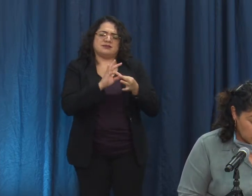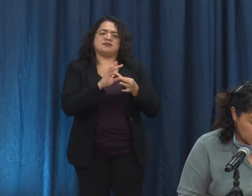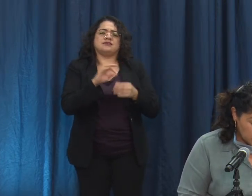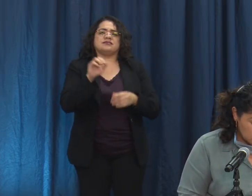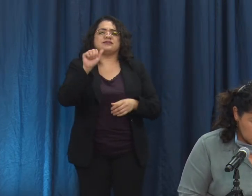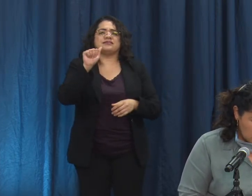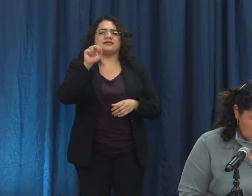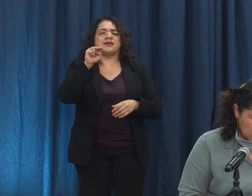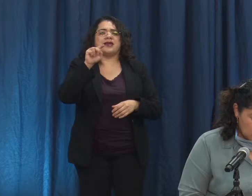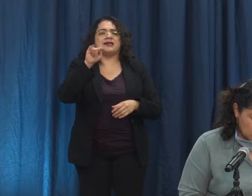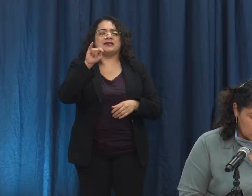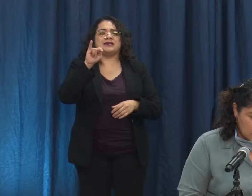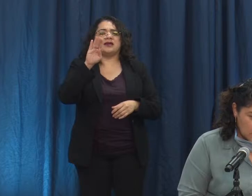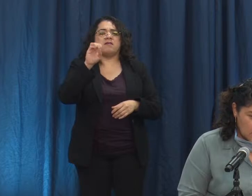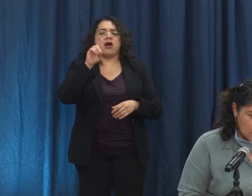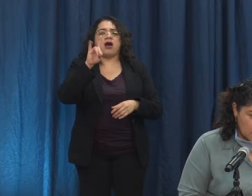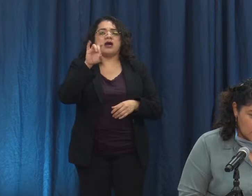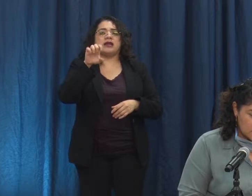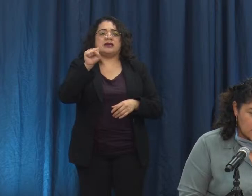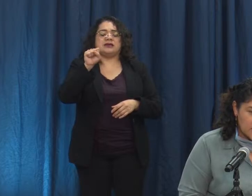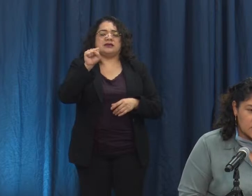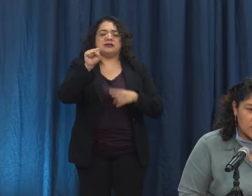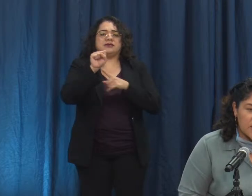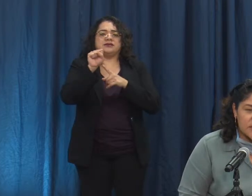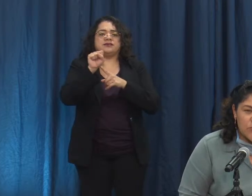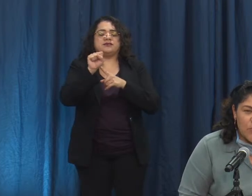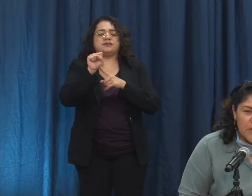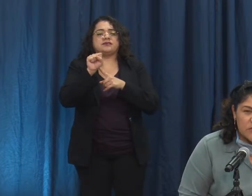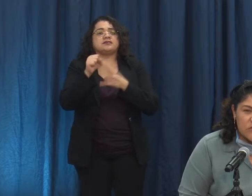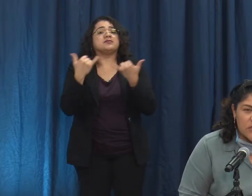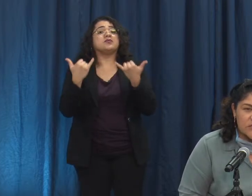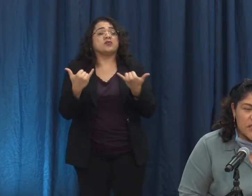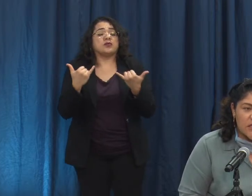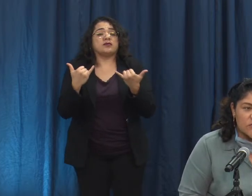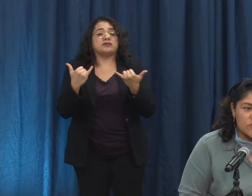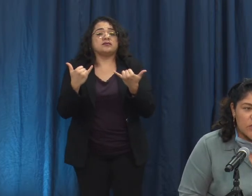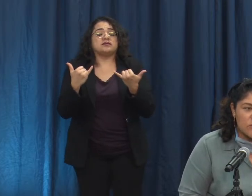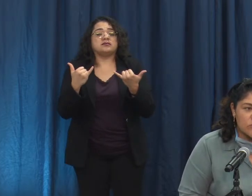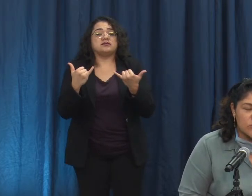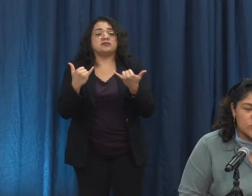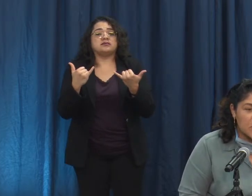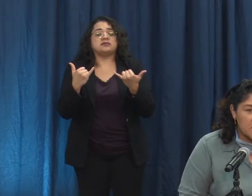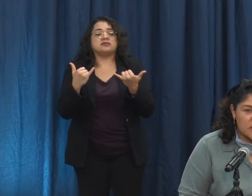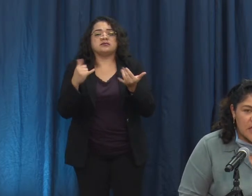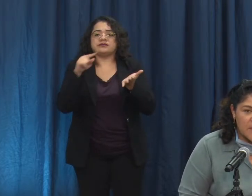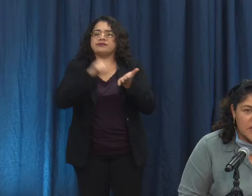we're posed queremos decirles que en este momento estan en sus primeros tapas